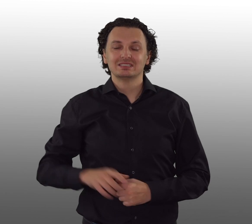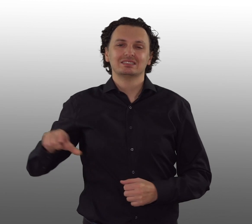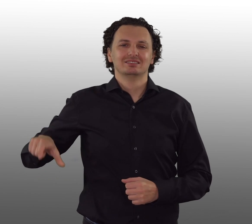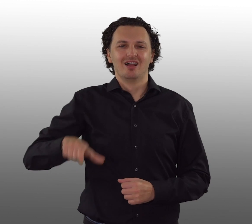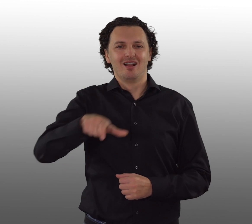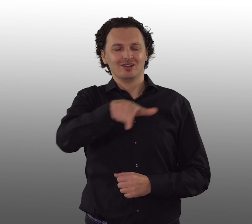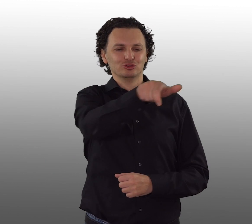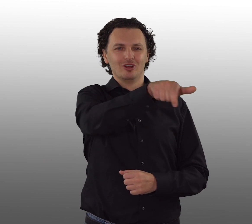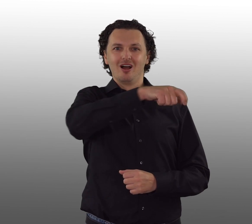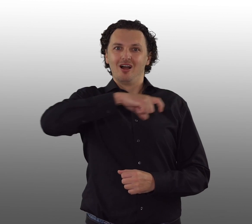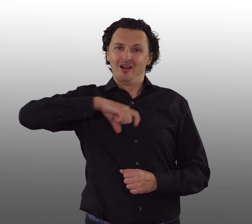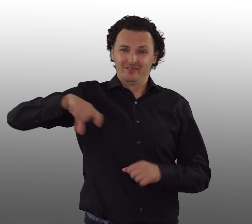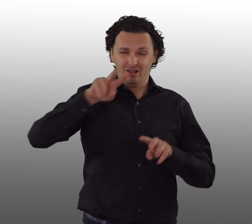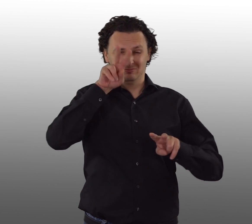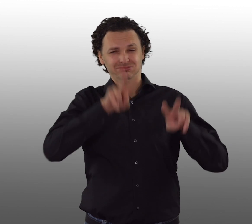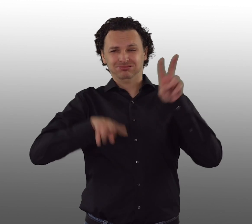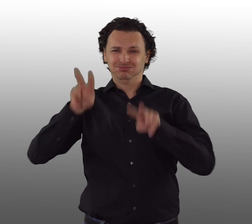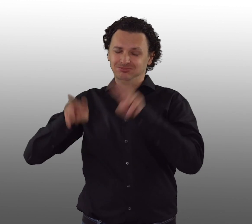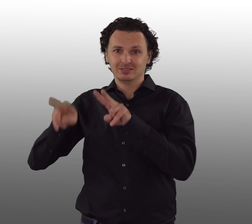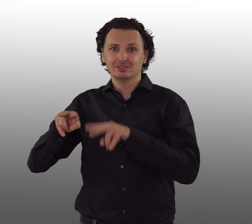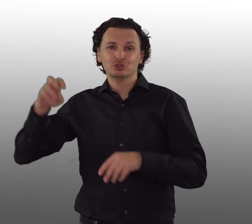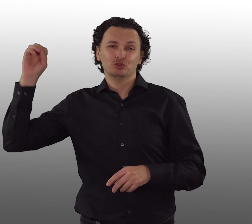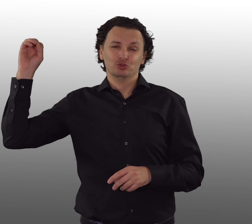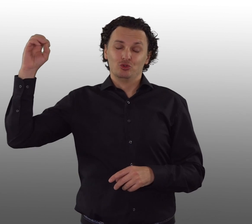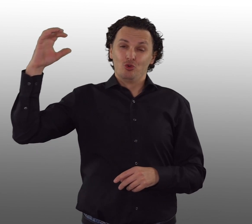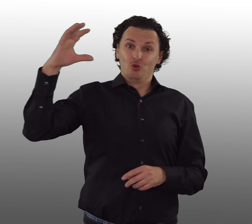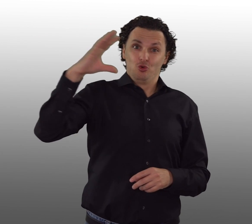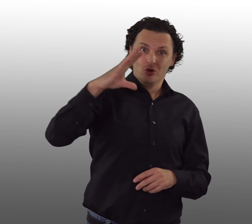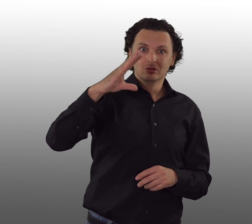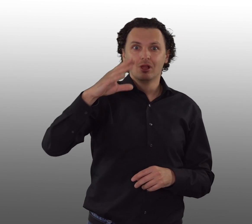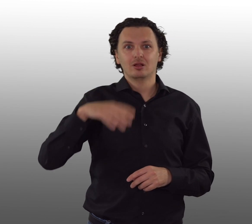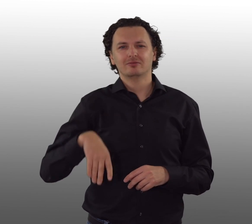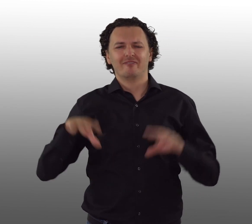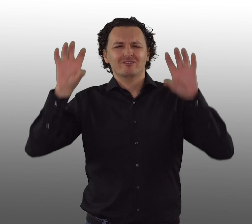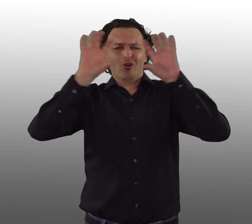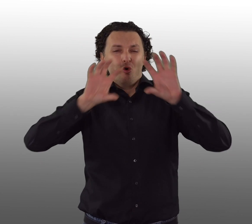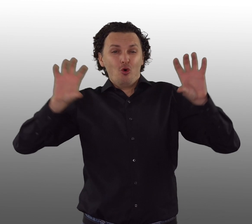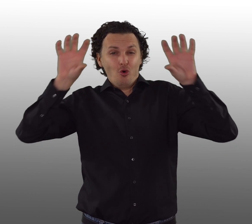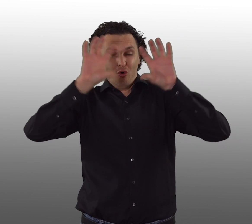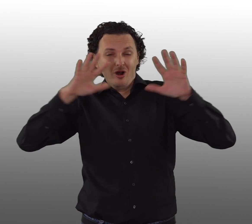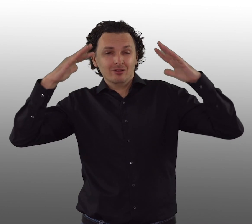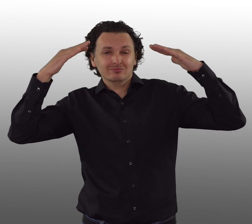Die Saarschleife kann sonnig auftreten, aber auch wolkenverhangen,